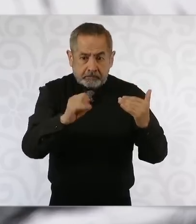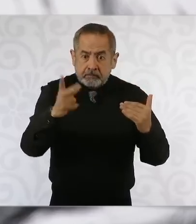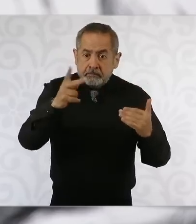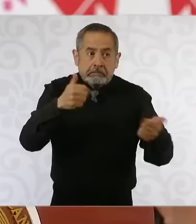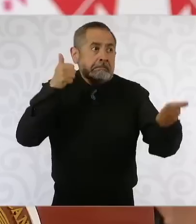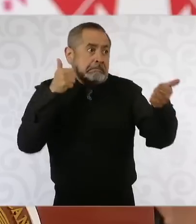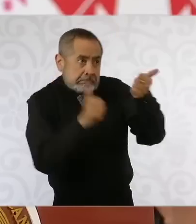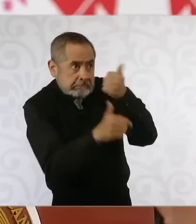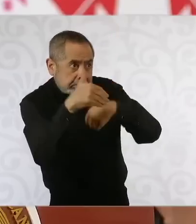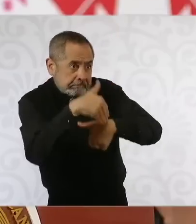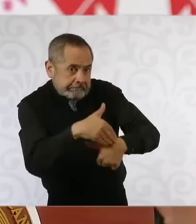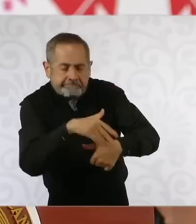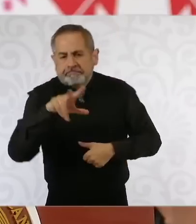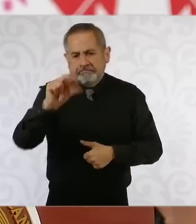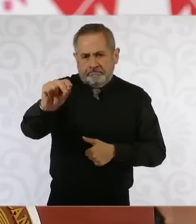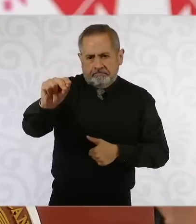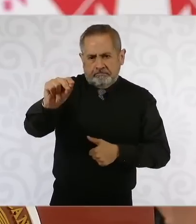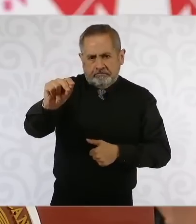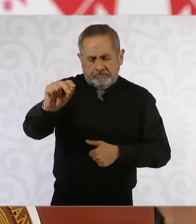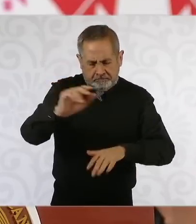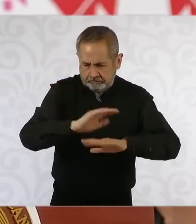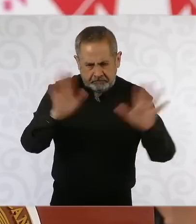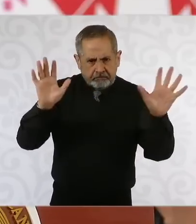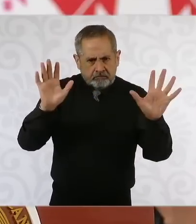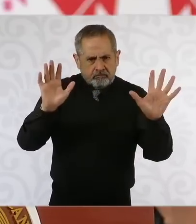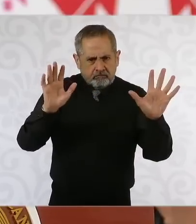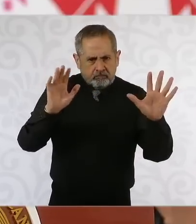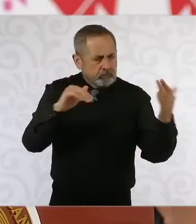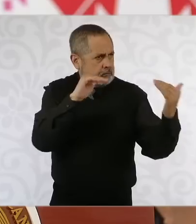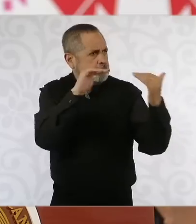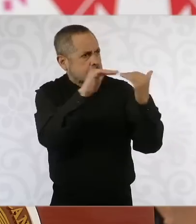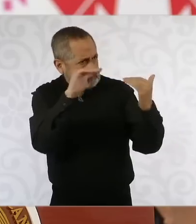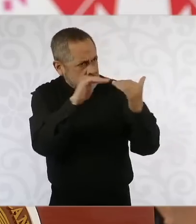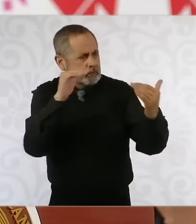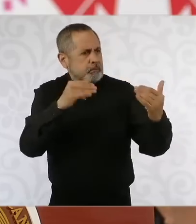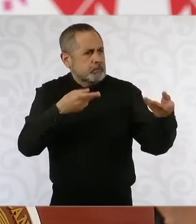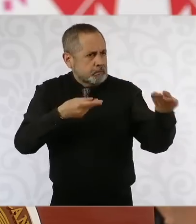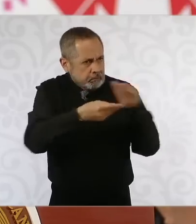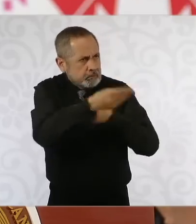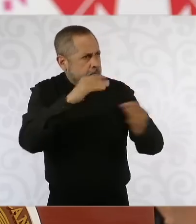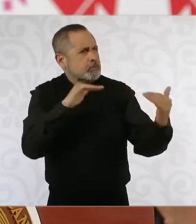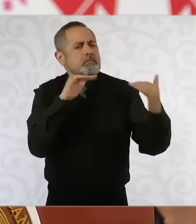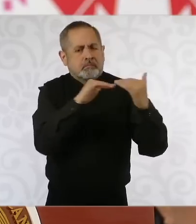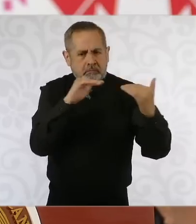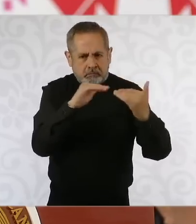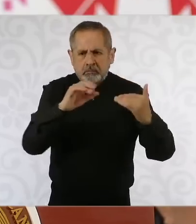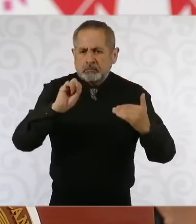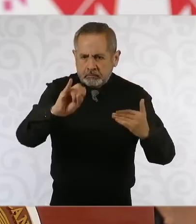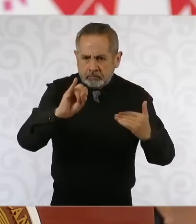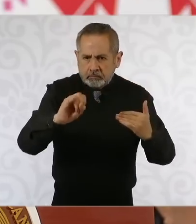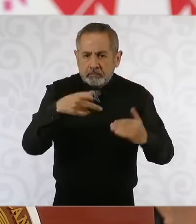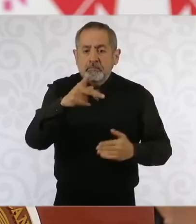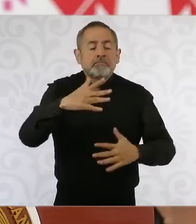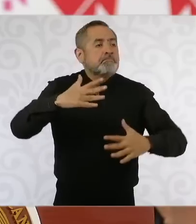colabora se trabaja en información conjunta pero en México nos hacemos cargo las y los